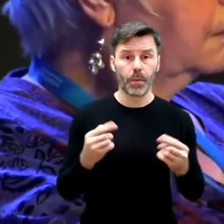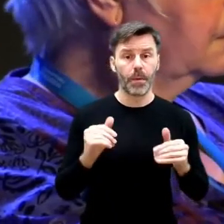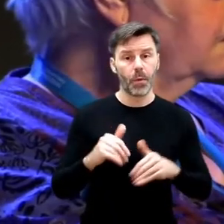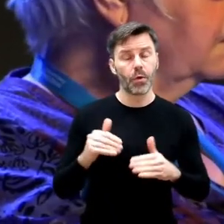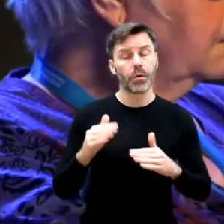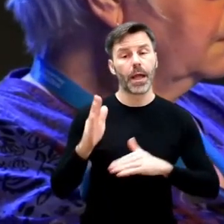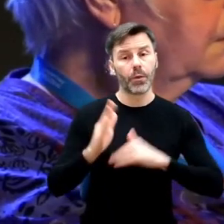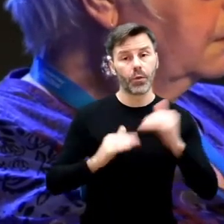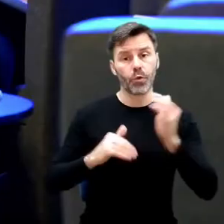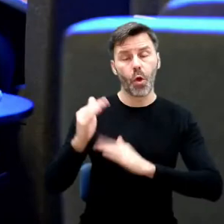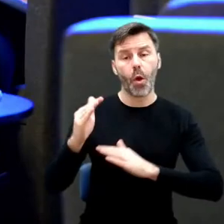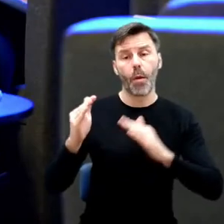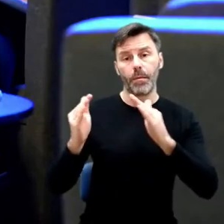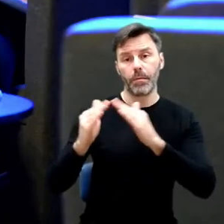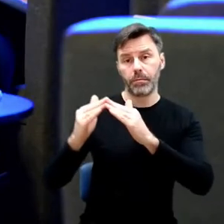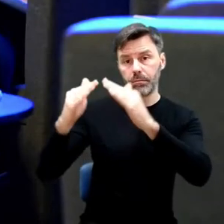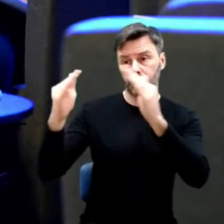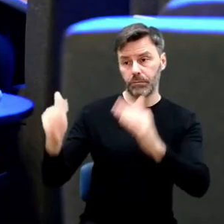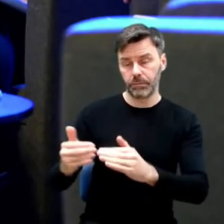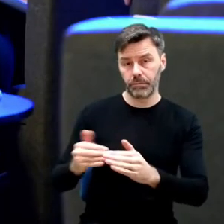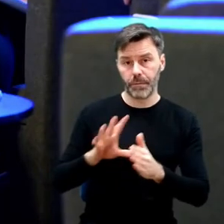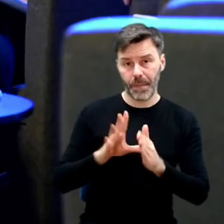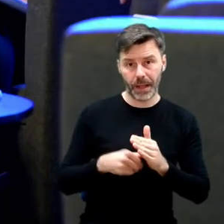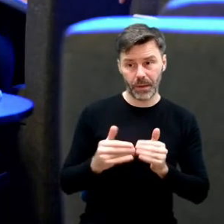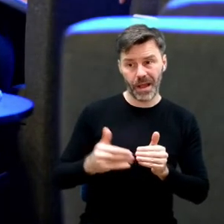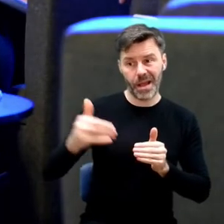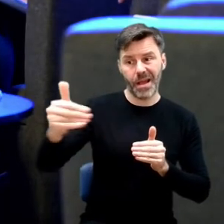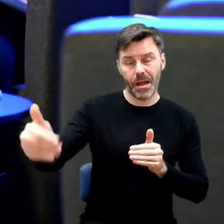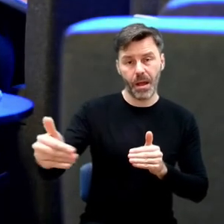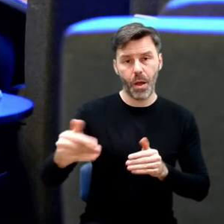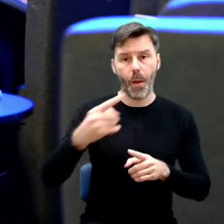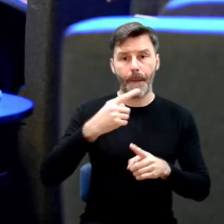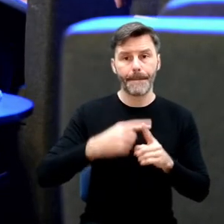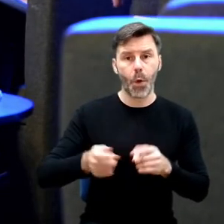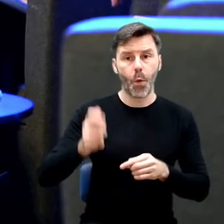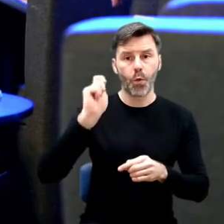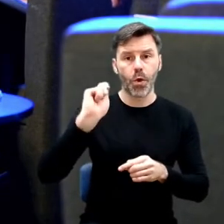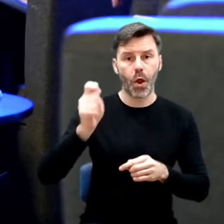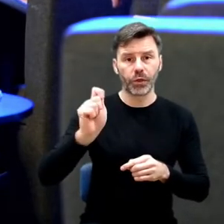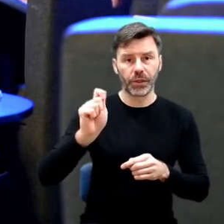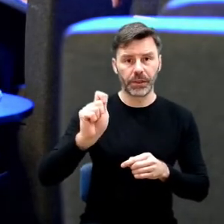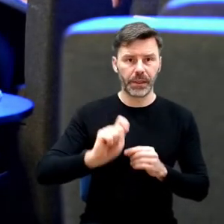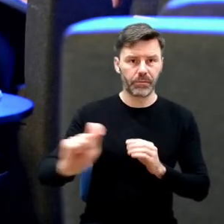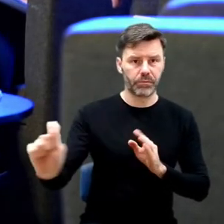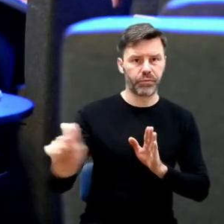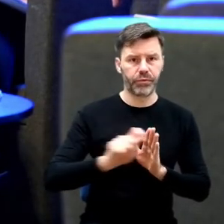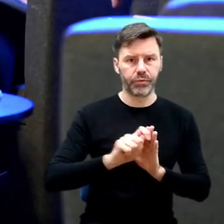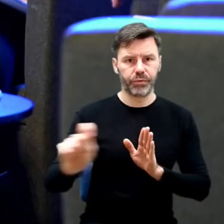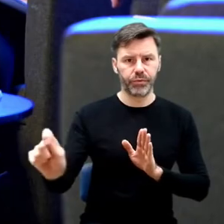ale jednak w tych pół godziny dojazdu samochodem czy czymś tam. Te dwa dni w tygodniu.